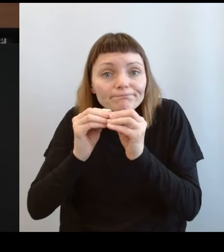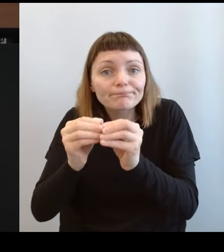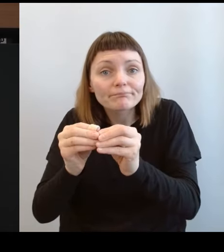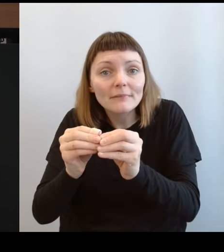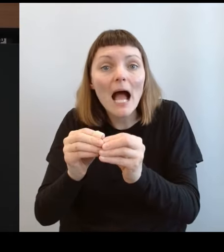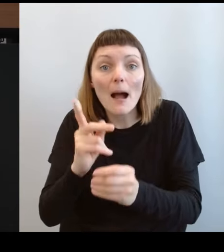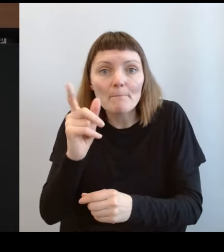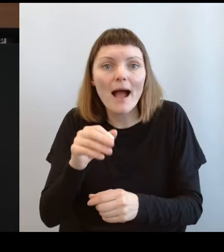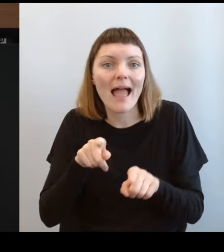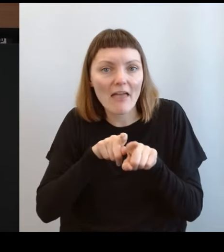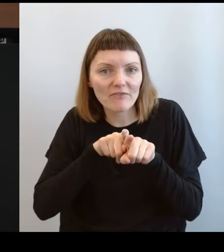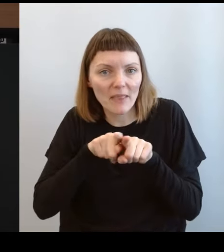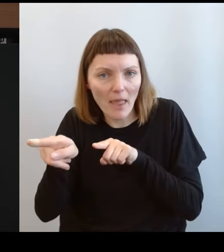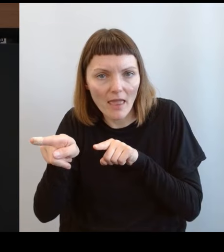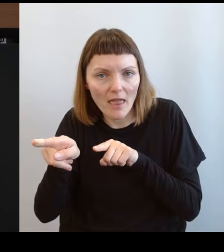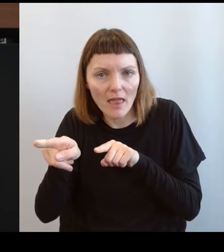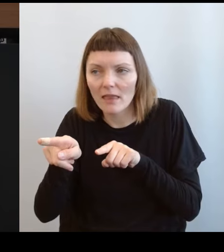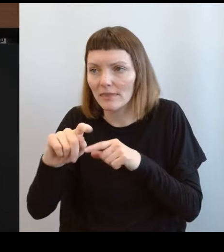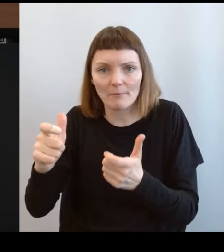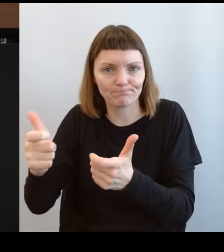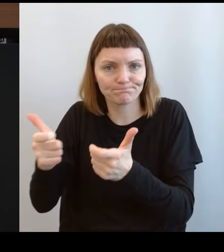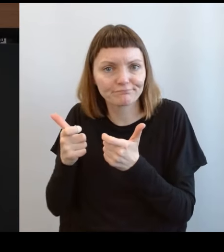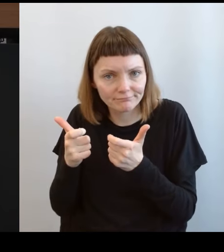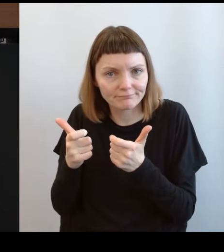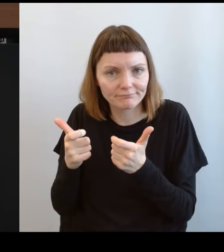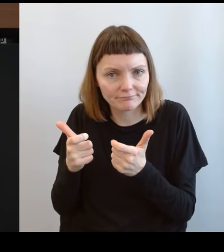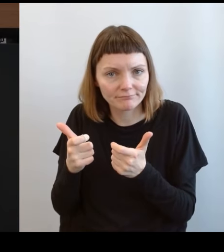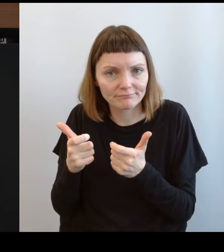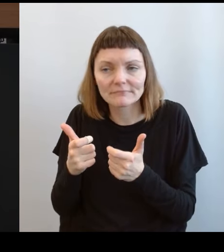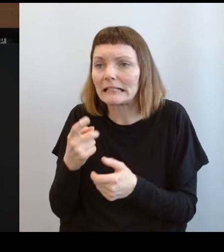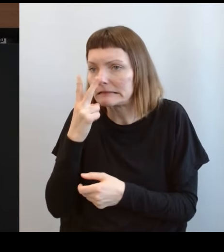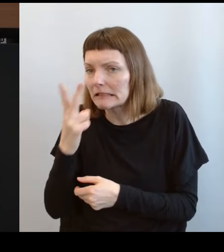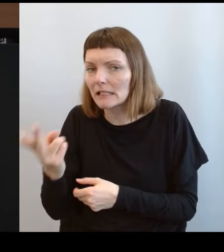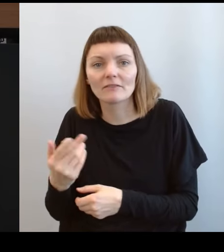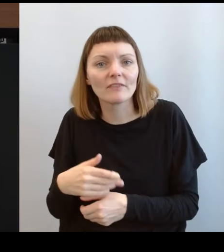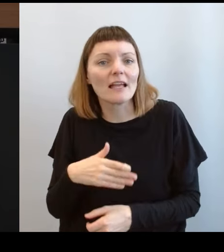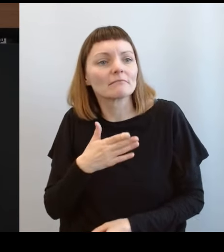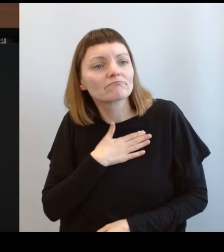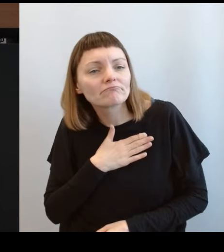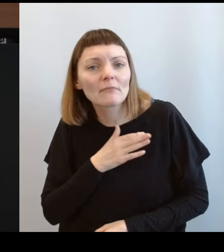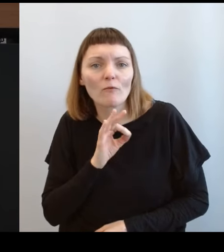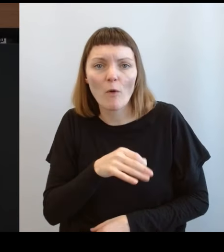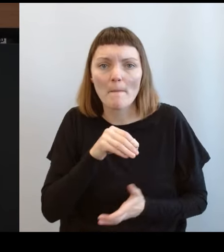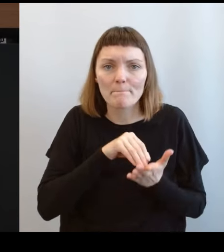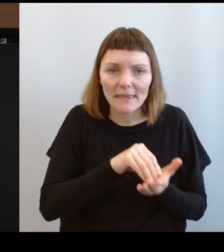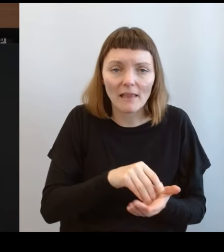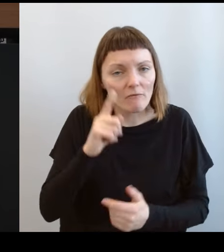Herz für Mieterinnen und Mieter hat. Das uns, das ist uns auch allen bekannt. Und da muss Marco Buschmann handeln.